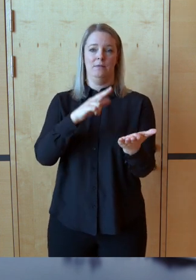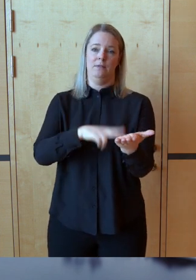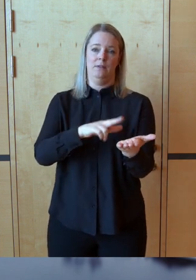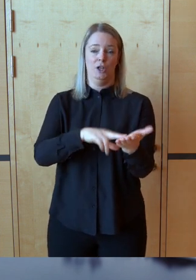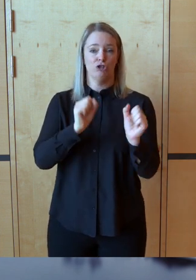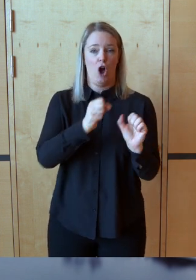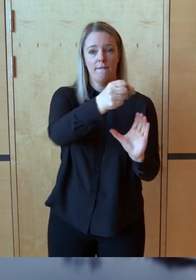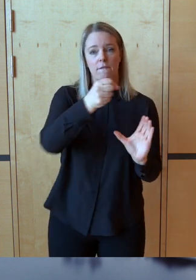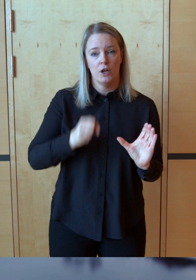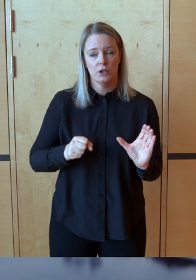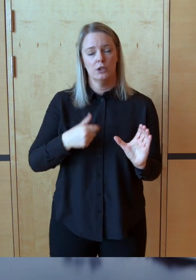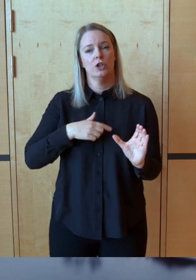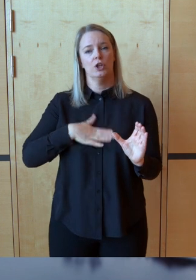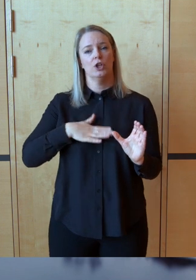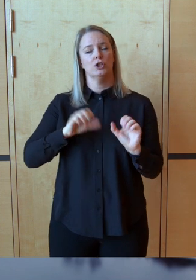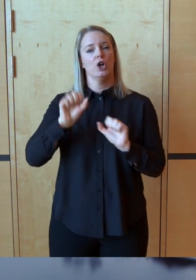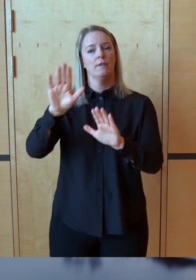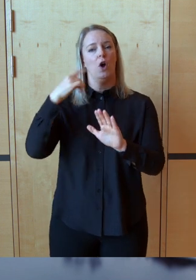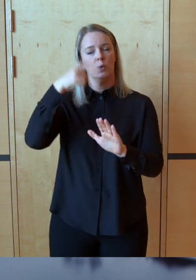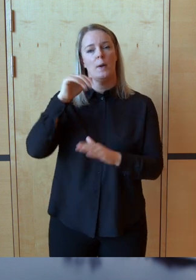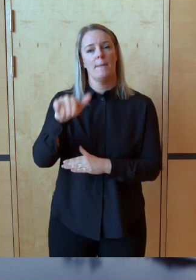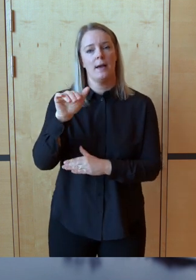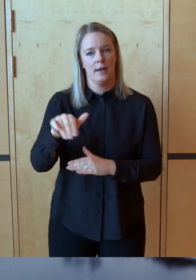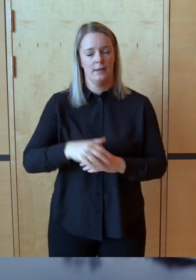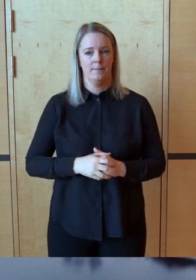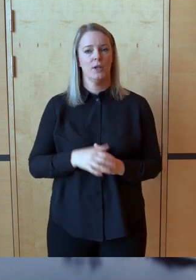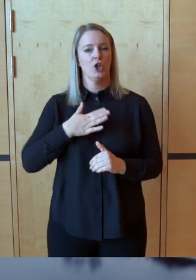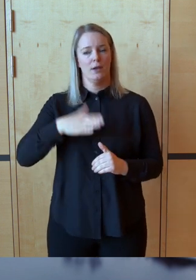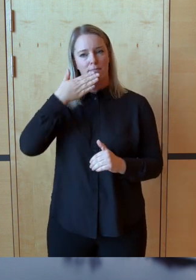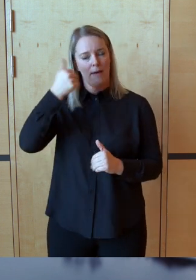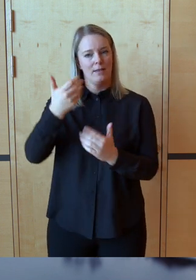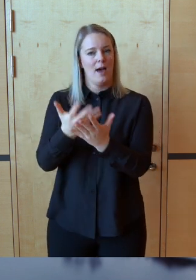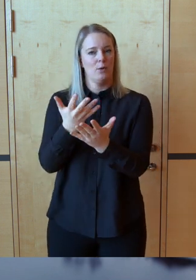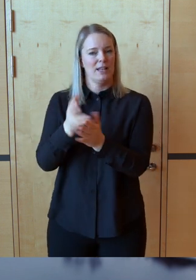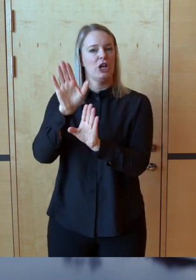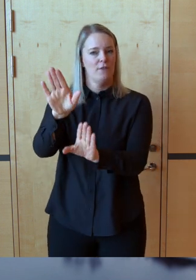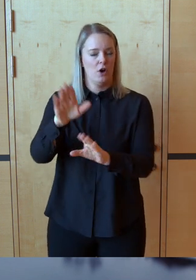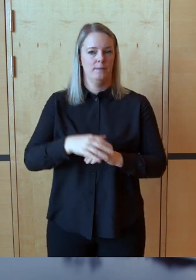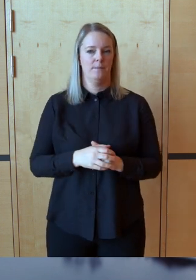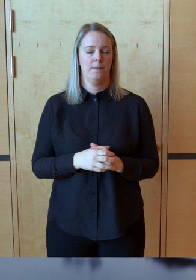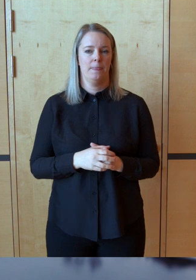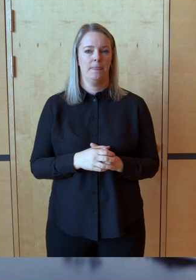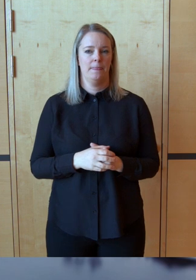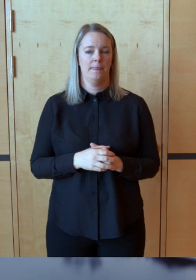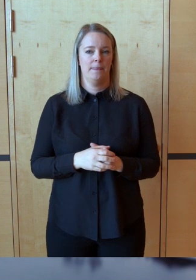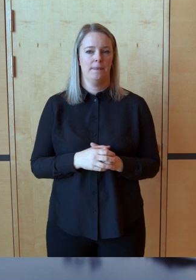Stanna kvar på Solbacken Satt avslutningsvis bifall till yrkandet